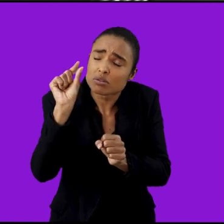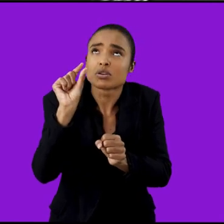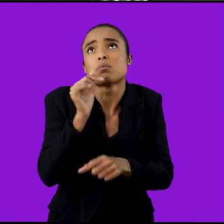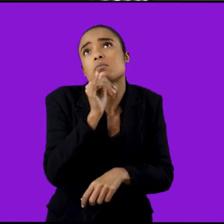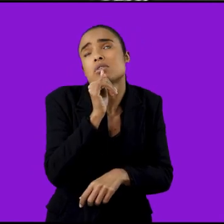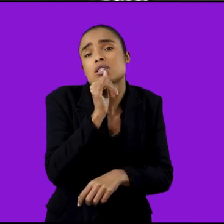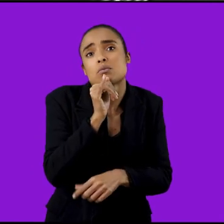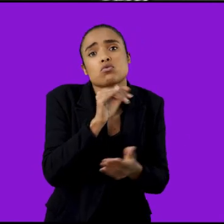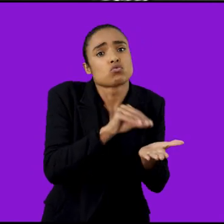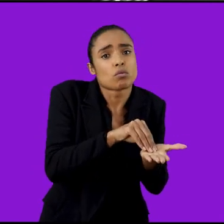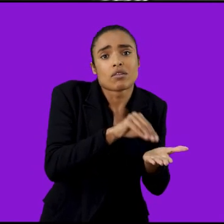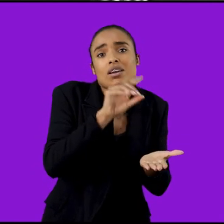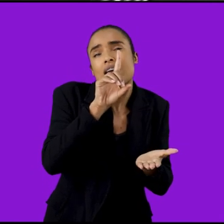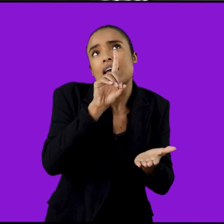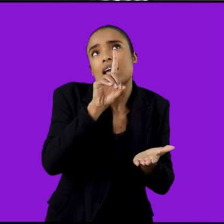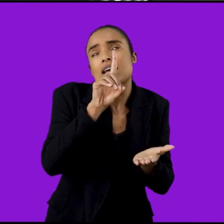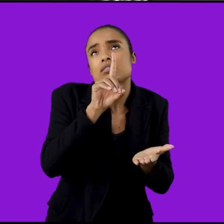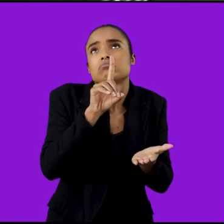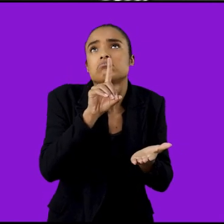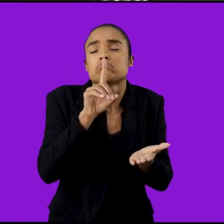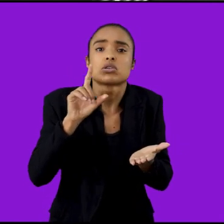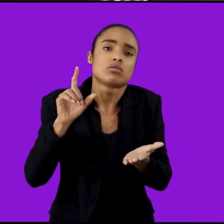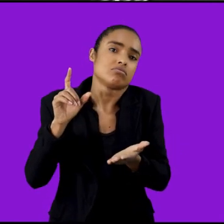“Bom, se sobrou esse tiquinho”. Sobrava , sei lá. Dez mil reais? E eu sabia que eu